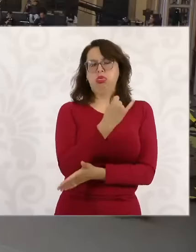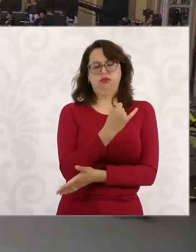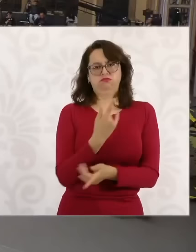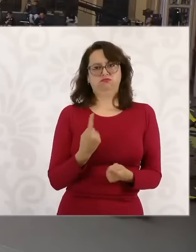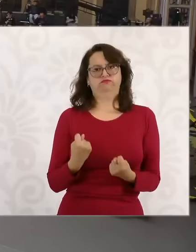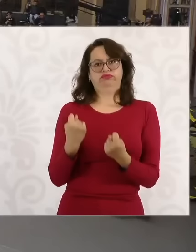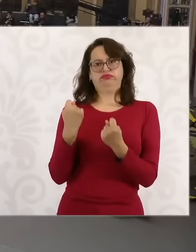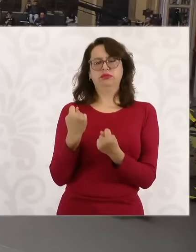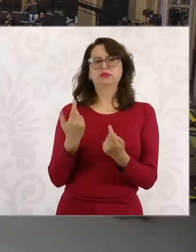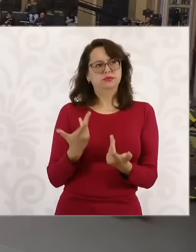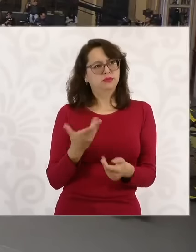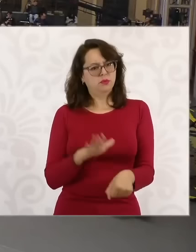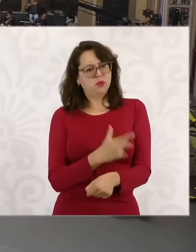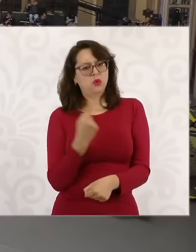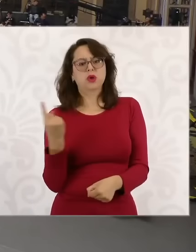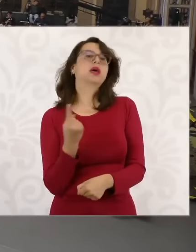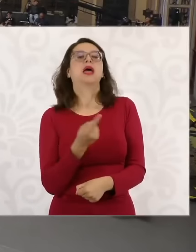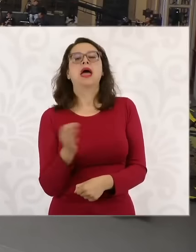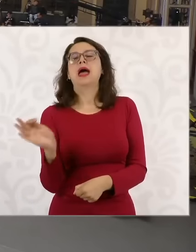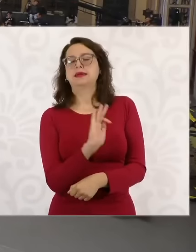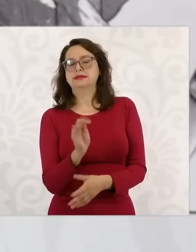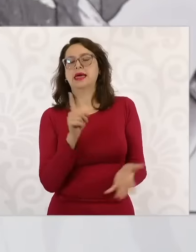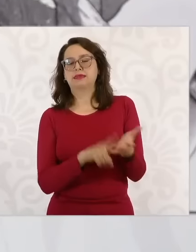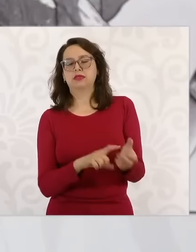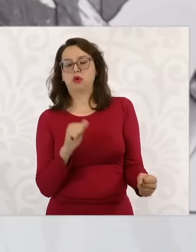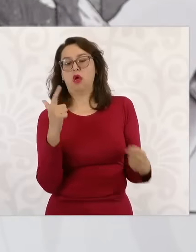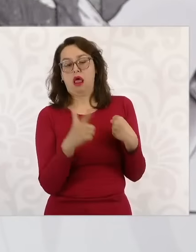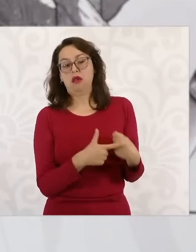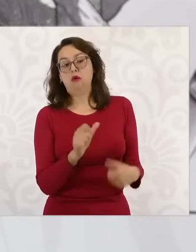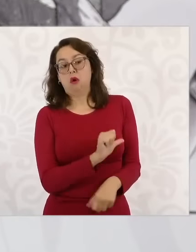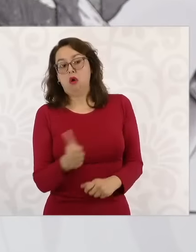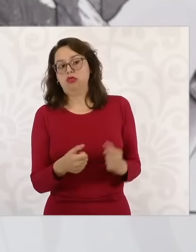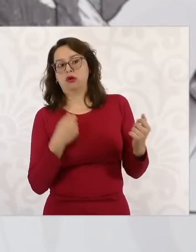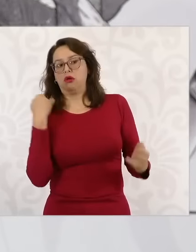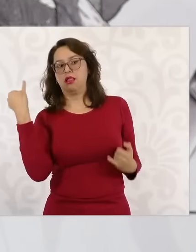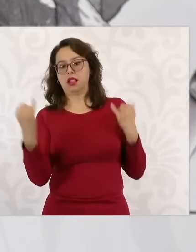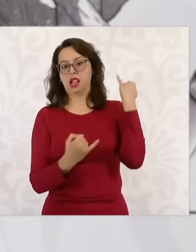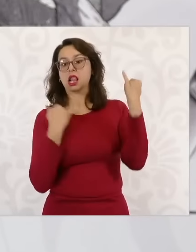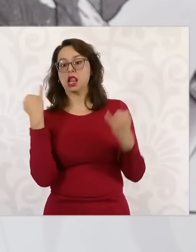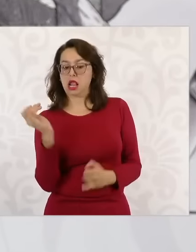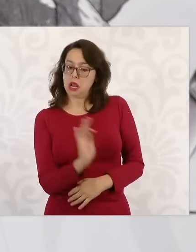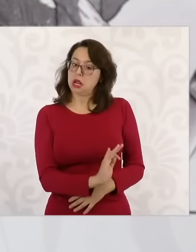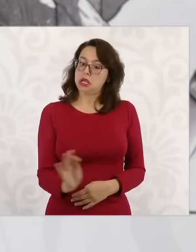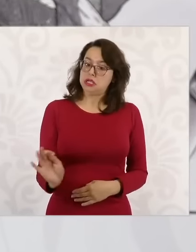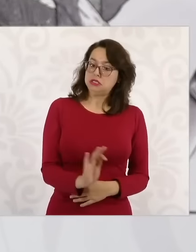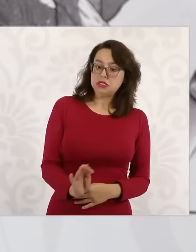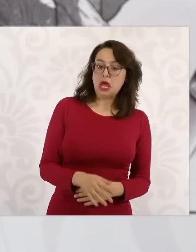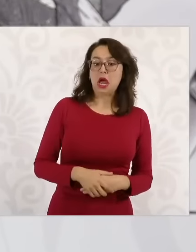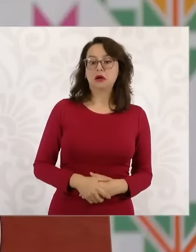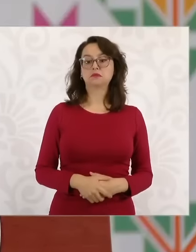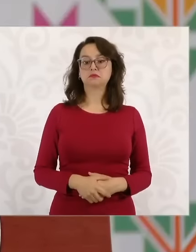No vaya a ser pues que haya un interés de otro tipo, ¿verdad? de pues puede ser un interés